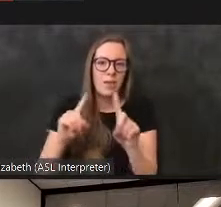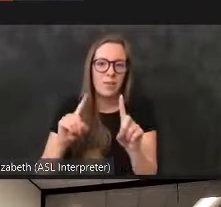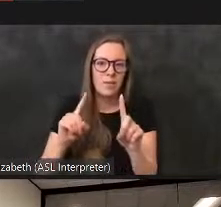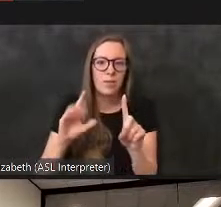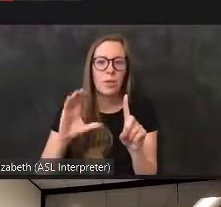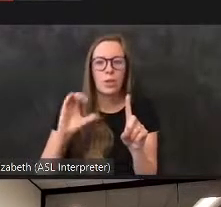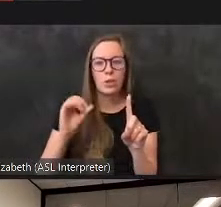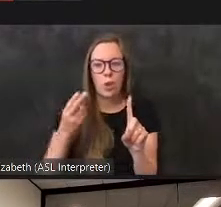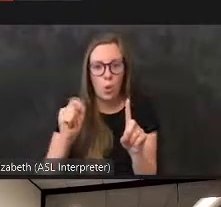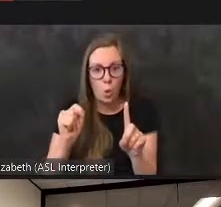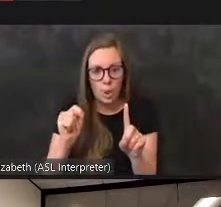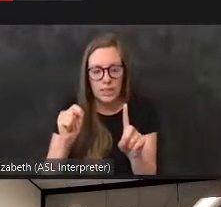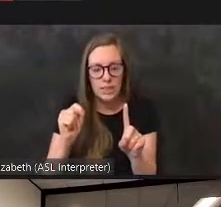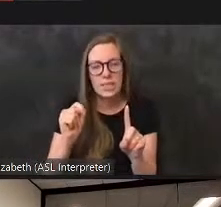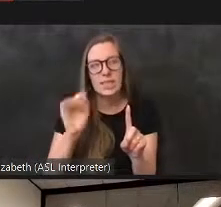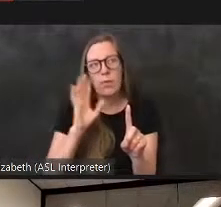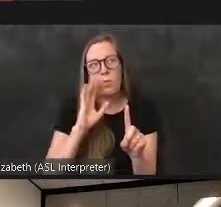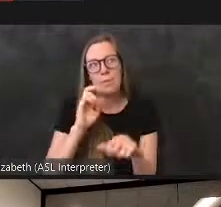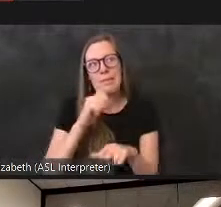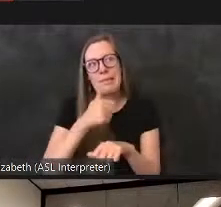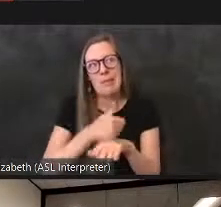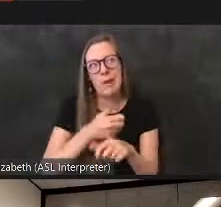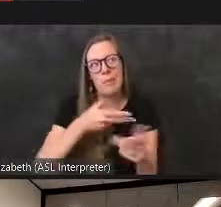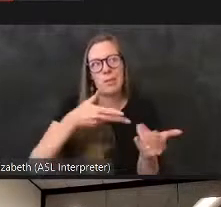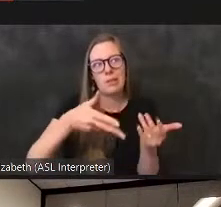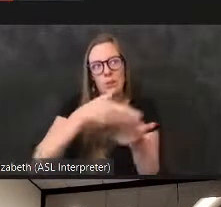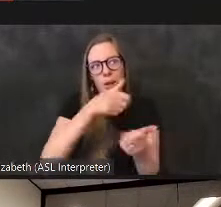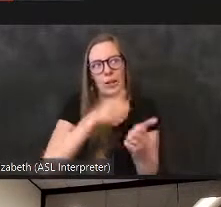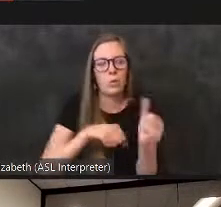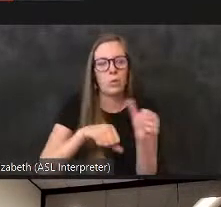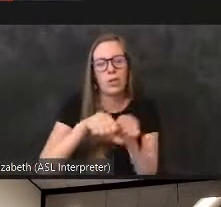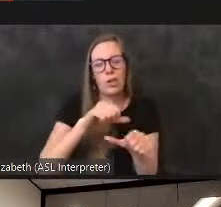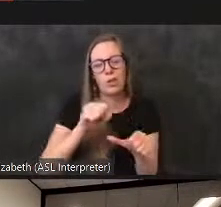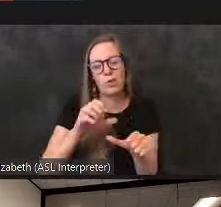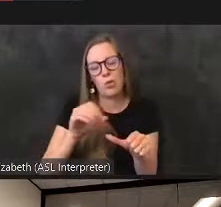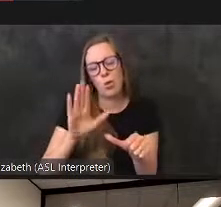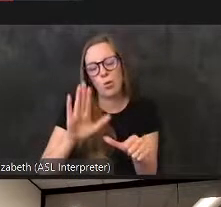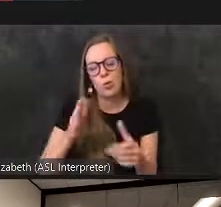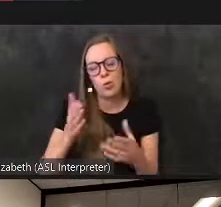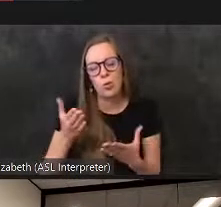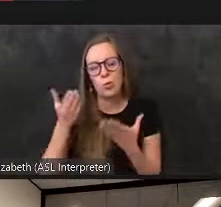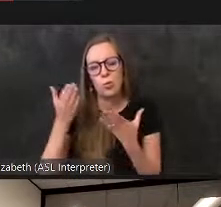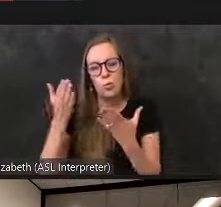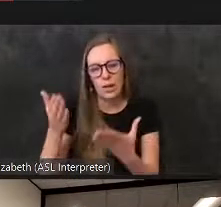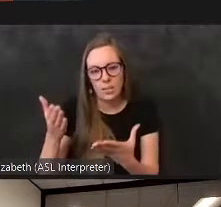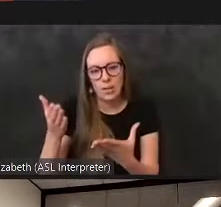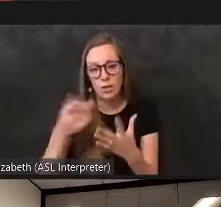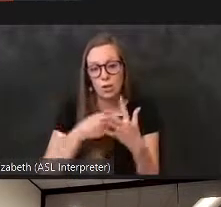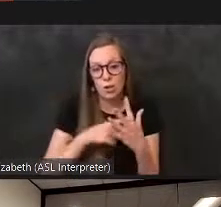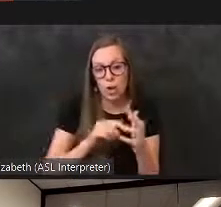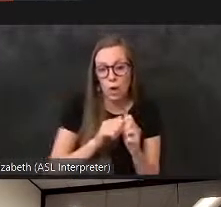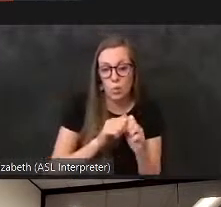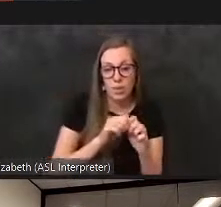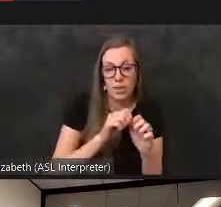diferentes cohortes o grupos que estarán establecido interactuando unos con otros. Tu recomendación era iniciar con una falsa